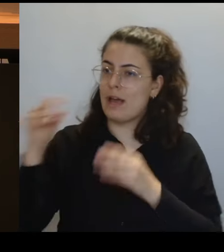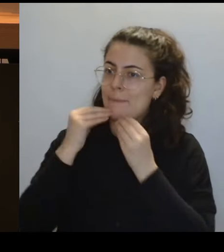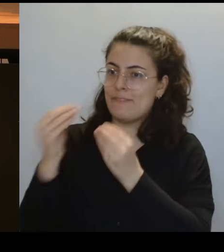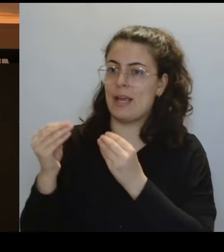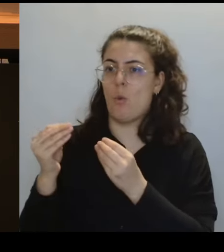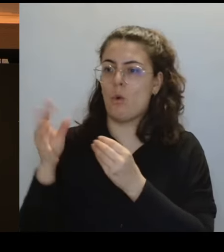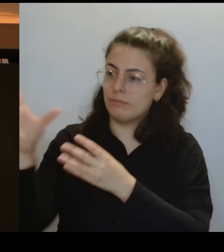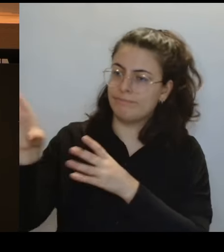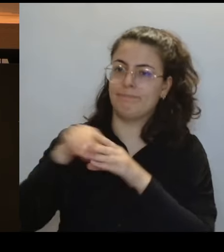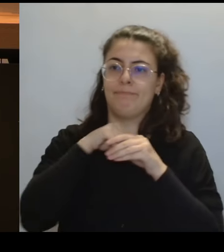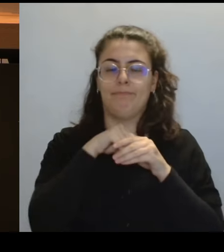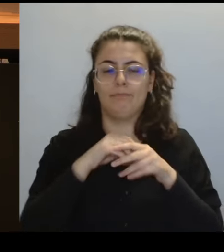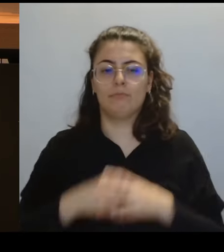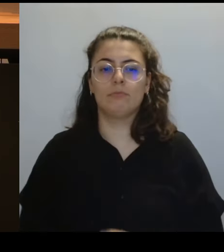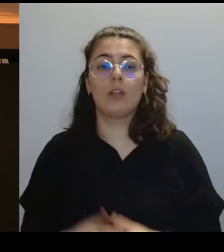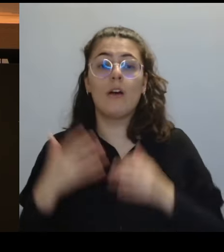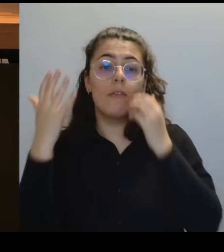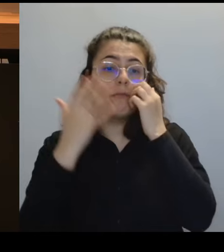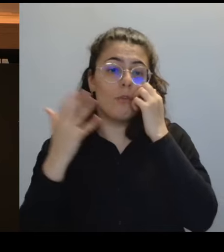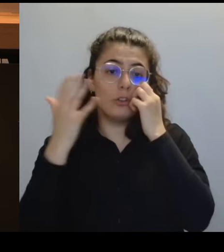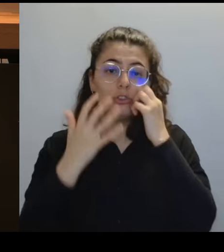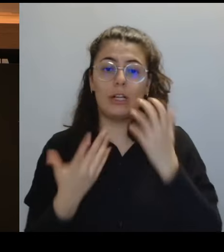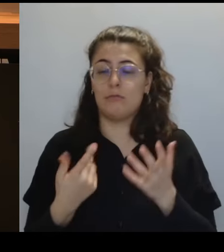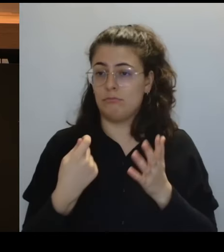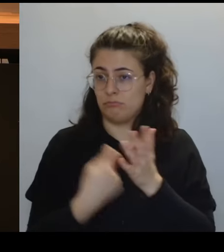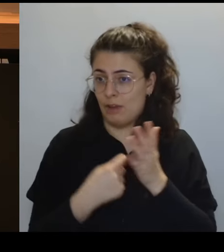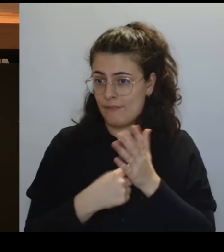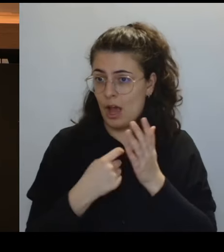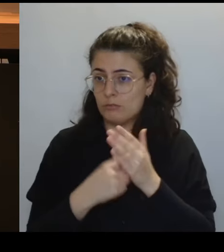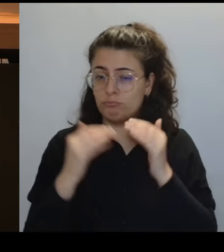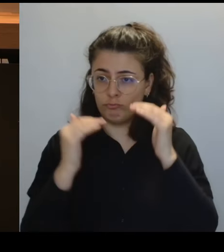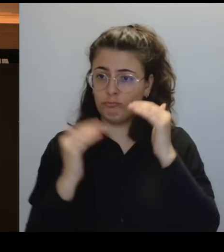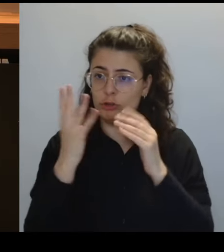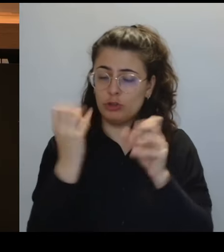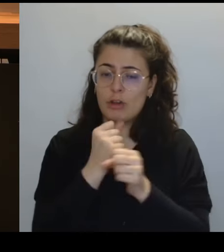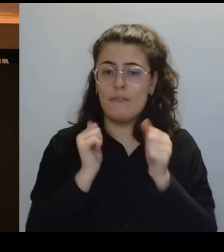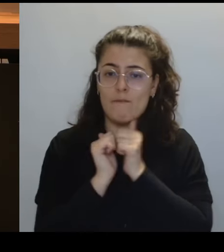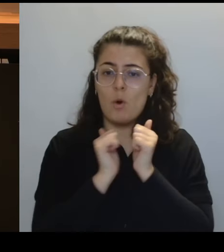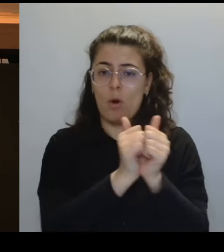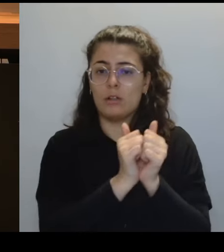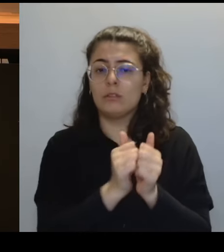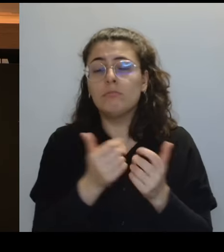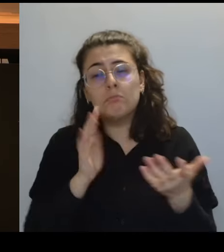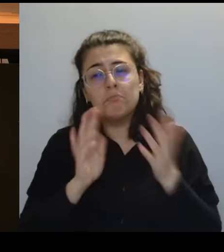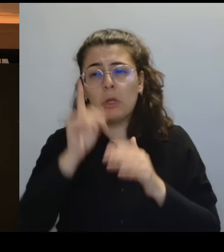eingehalten, ließe sich in Deutschland rund 30.000 Todesfälle